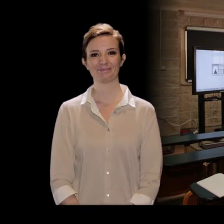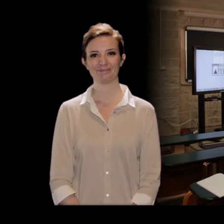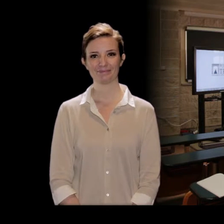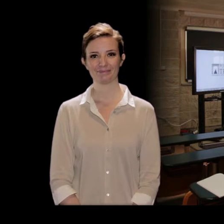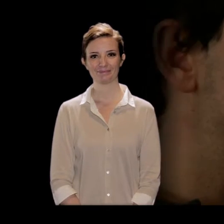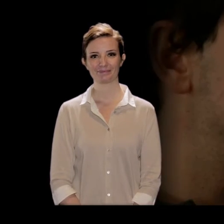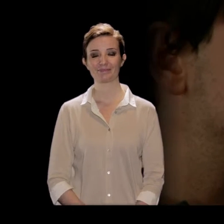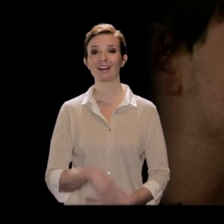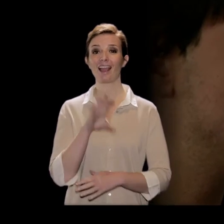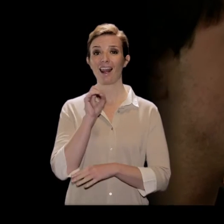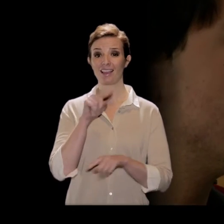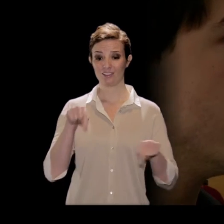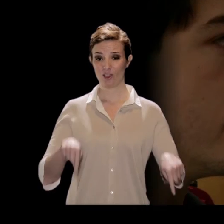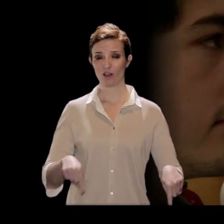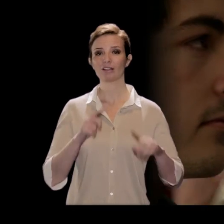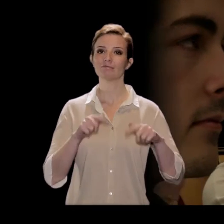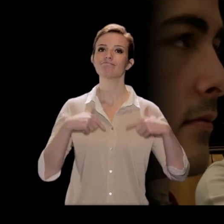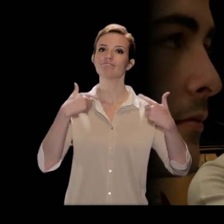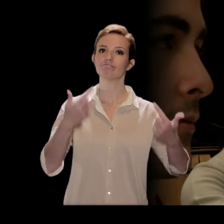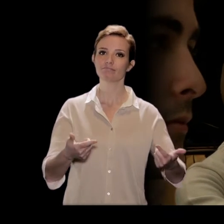In questa lezione forniremo cenni sui numeri complessi.